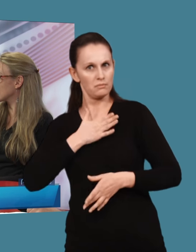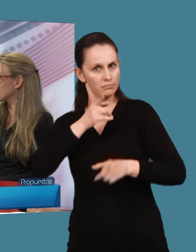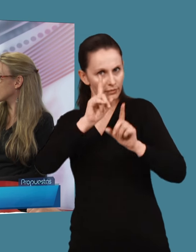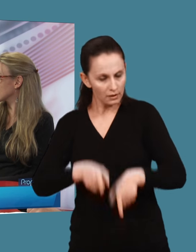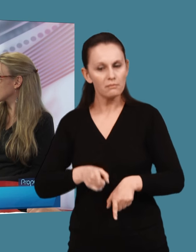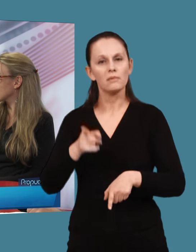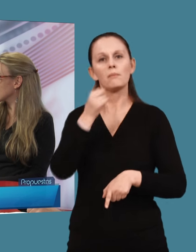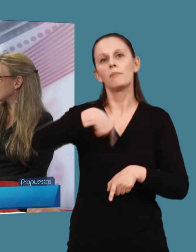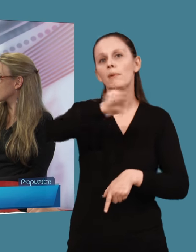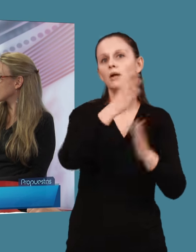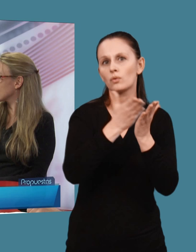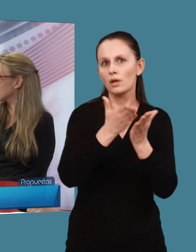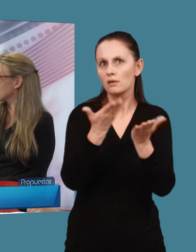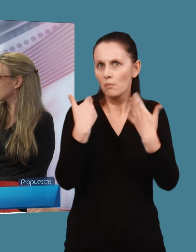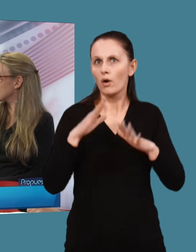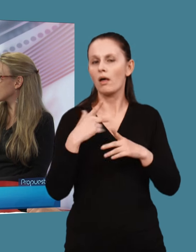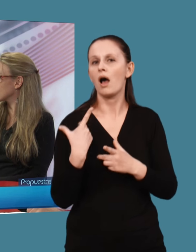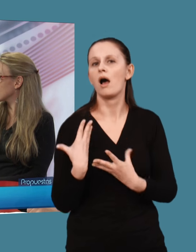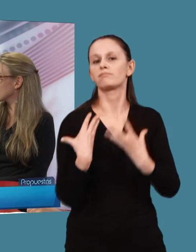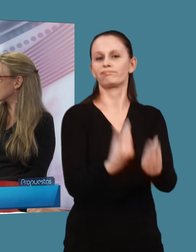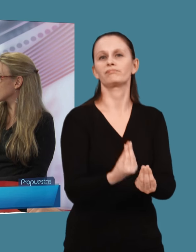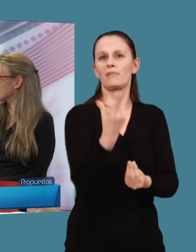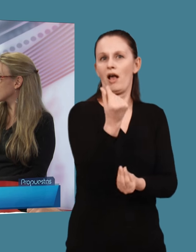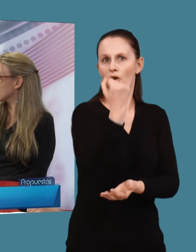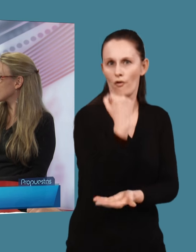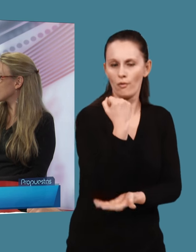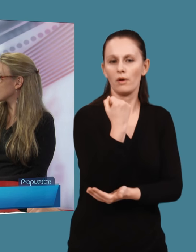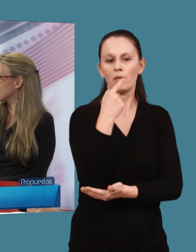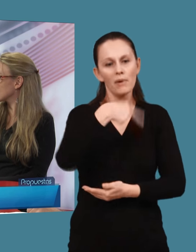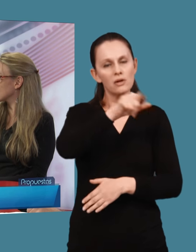para lo que los chicos puedan tener una ayuda económica, para el desarrollo del estudio.